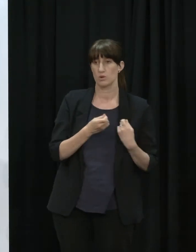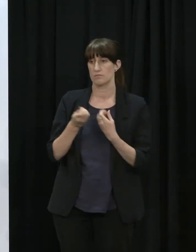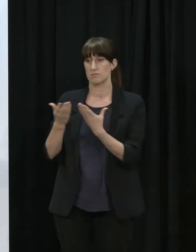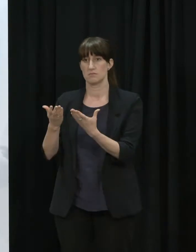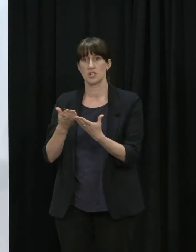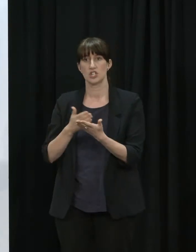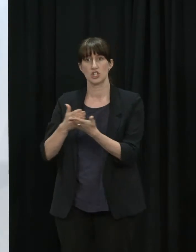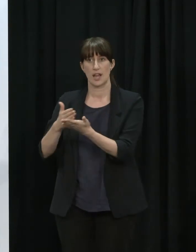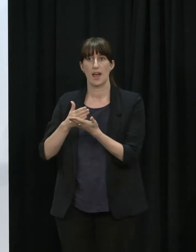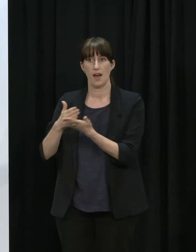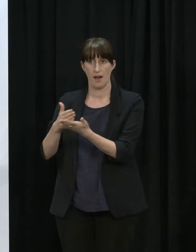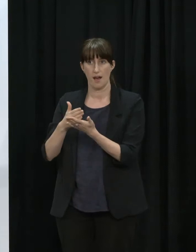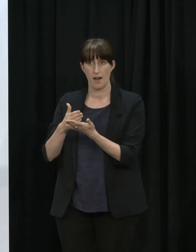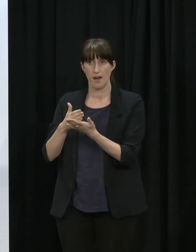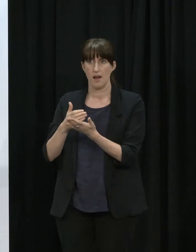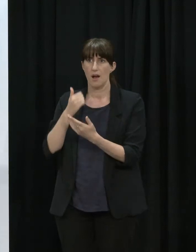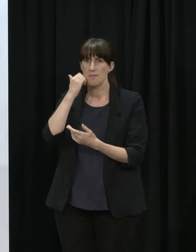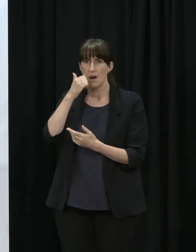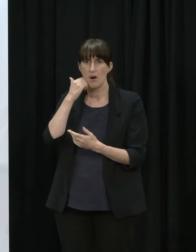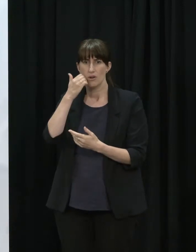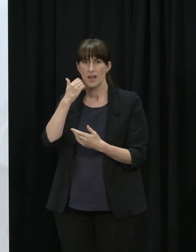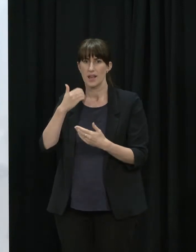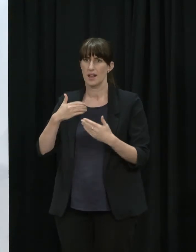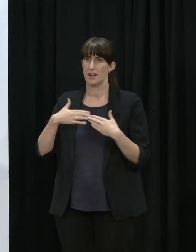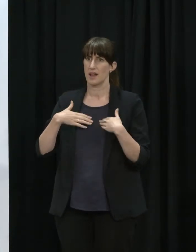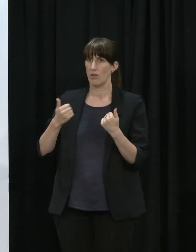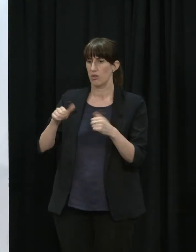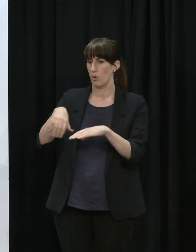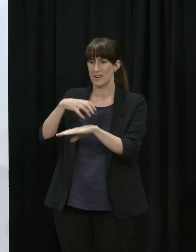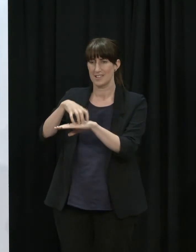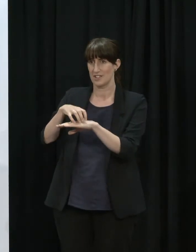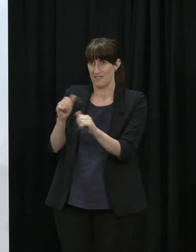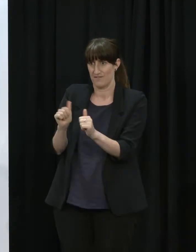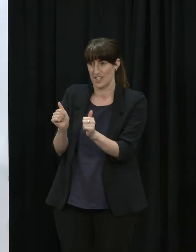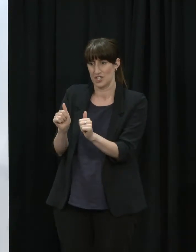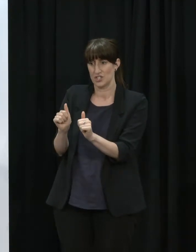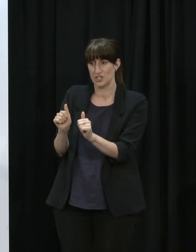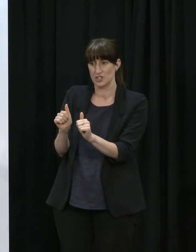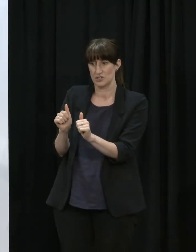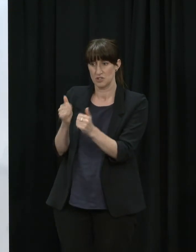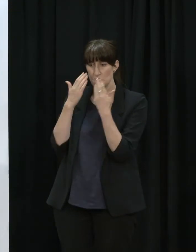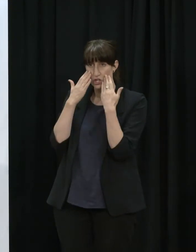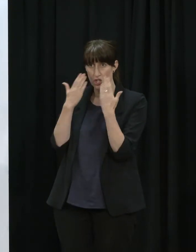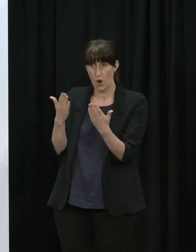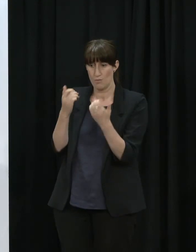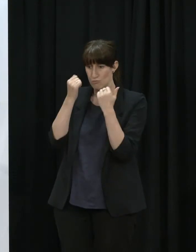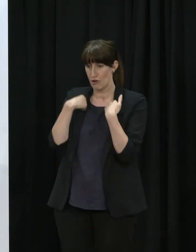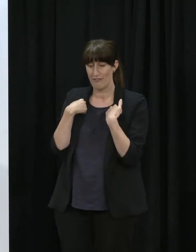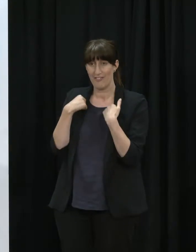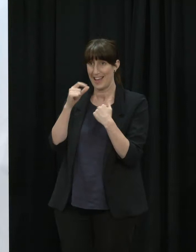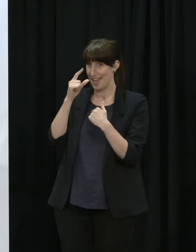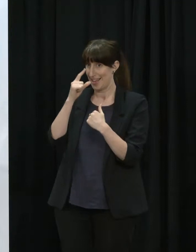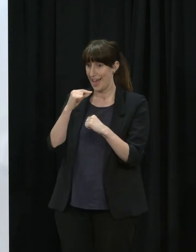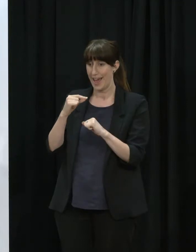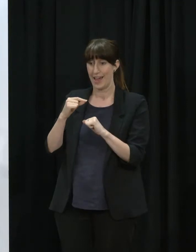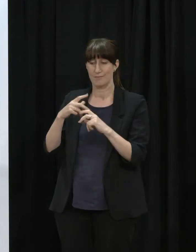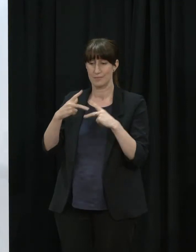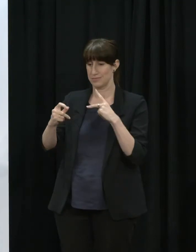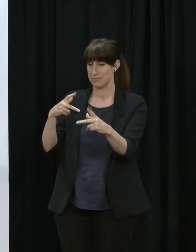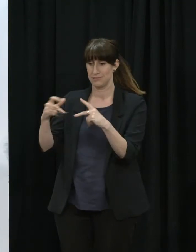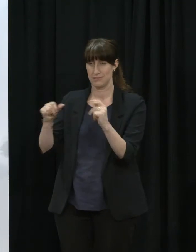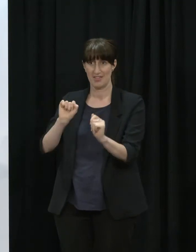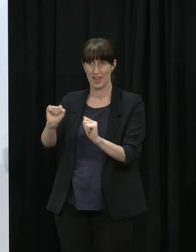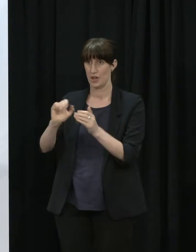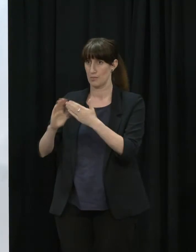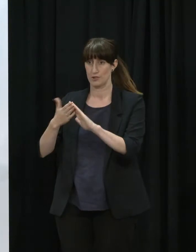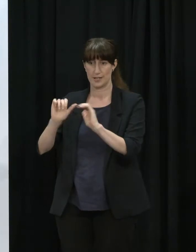mahi tahi me. Iwi me nga